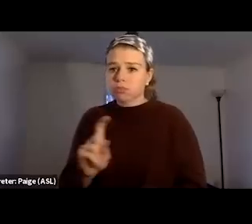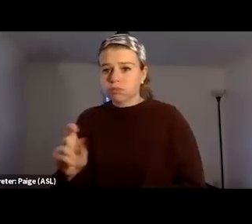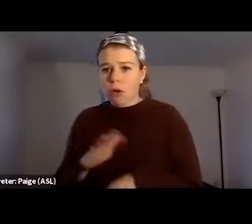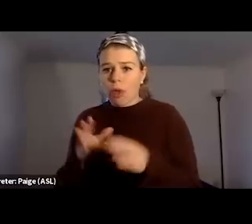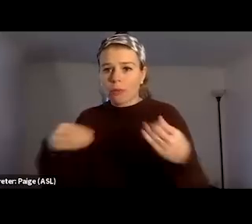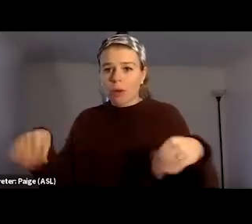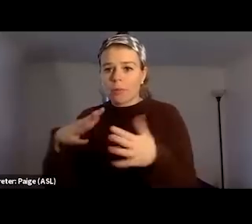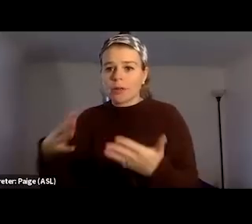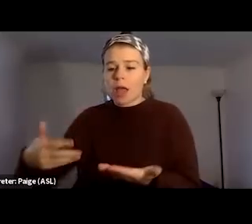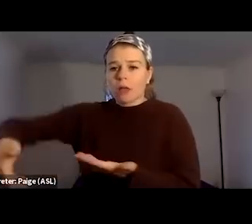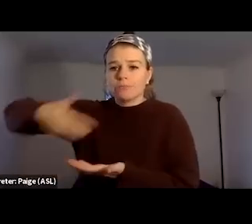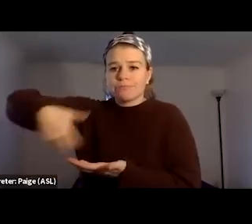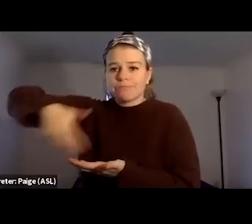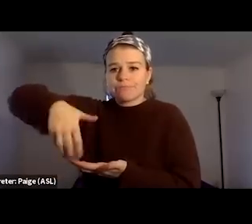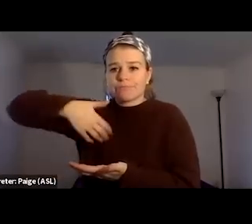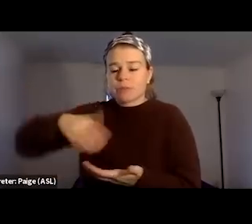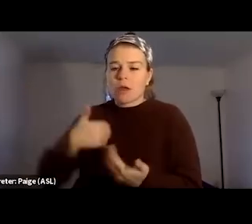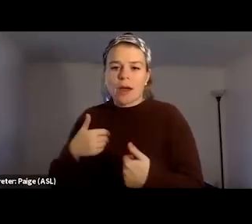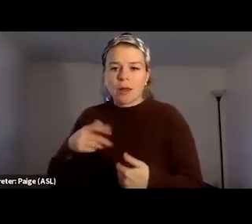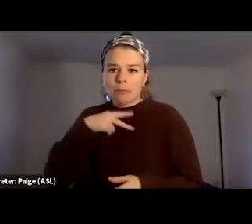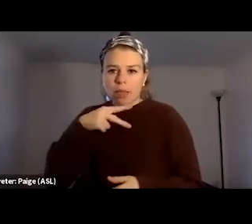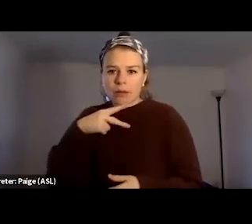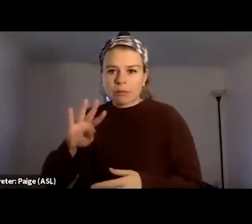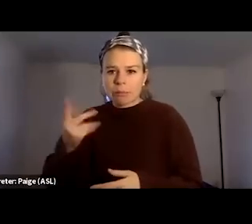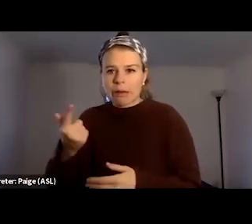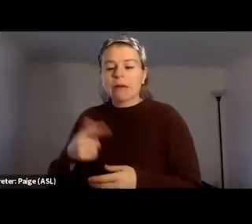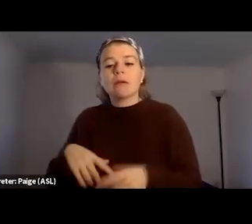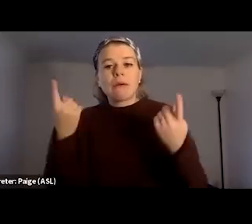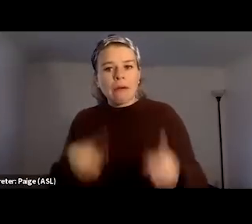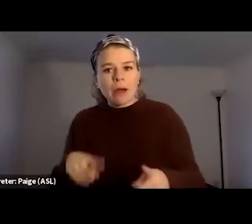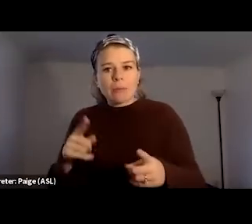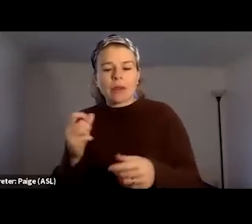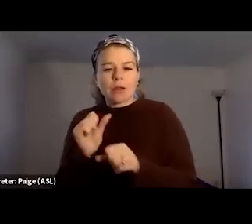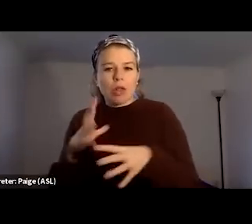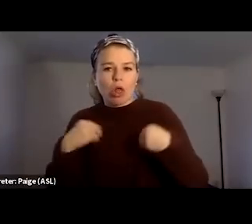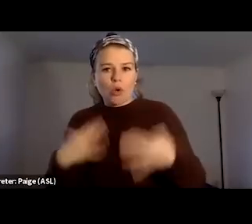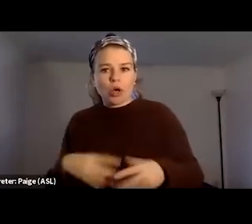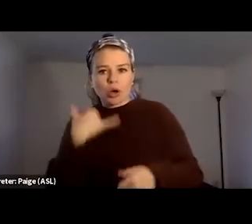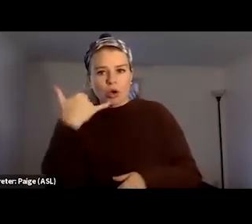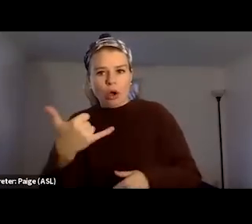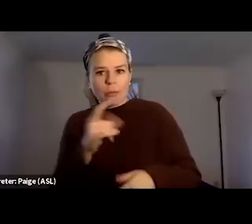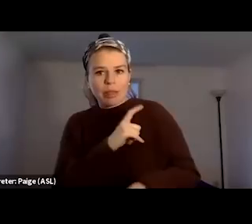y llenó una bolsa de plástico que llevaba con ella. El dueño llamó a la policía y fue arrestada por allanamiento de propiedad privada.